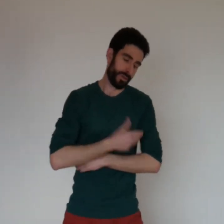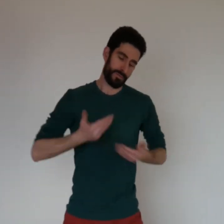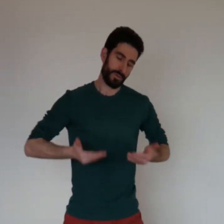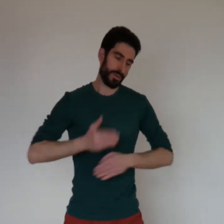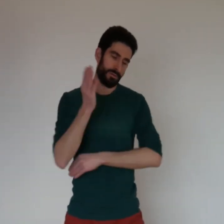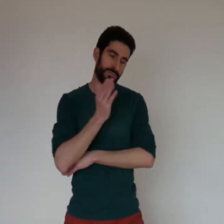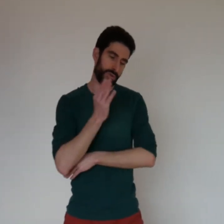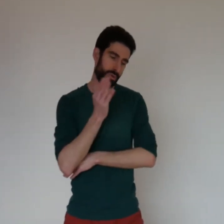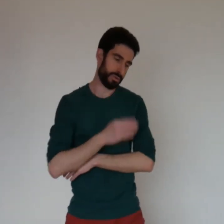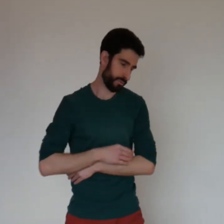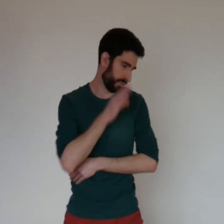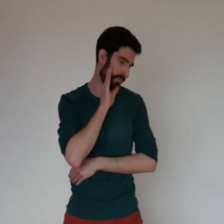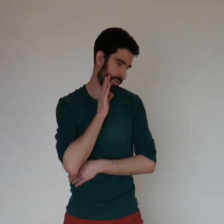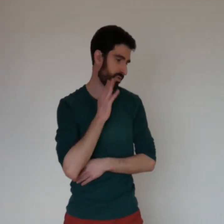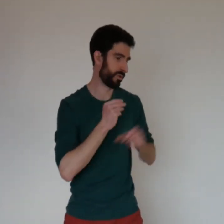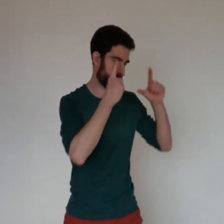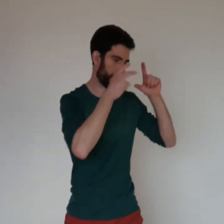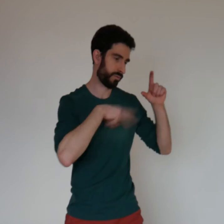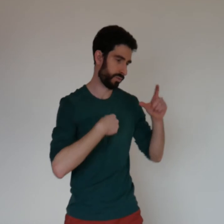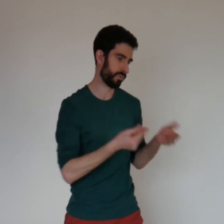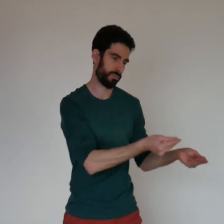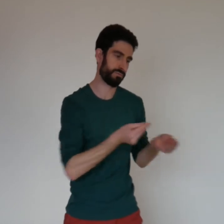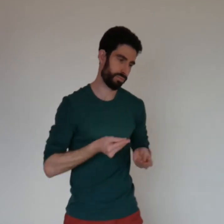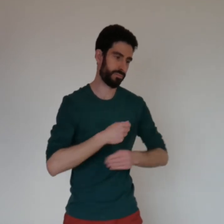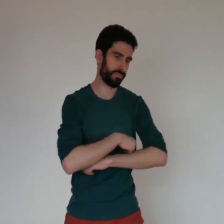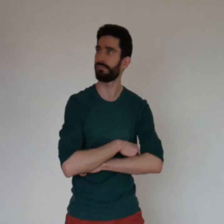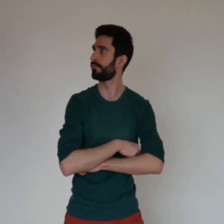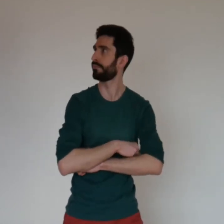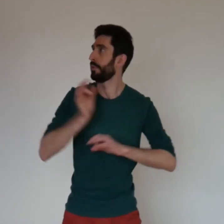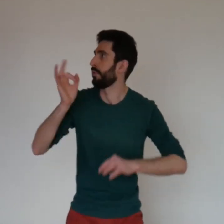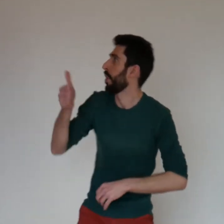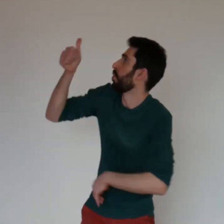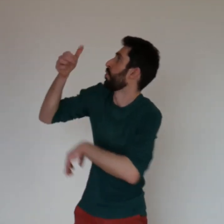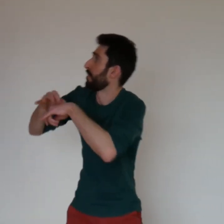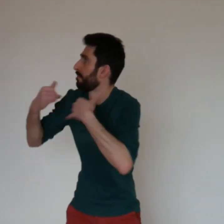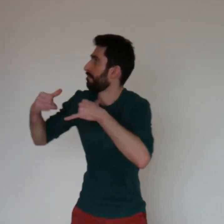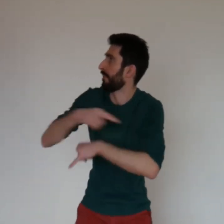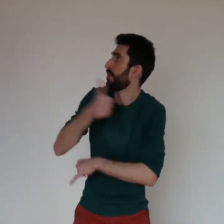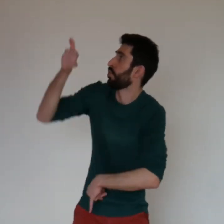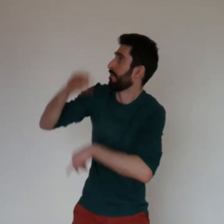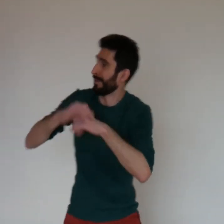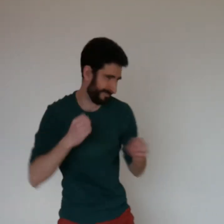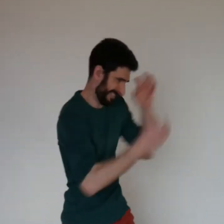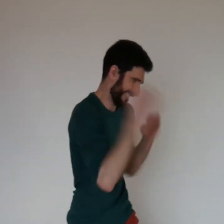Maintenant, j'en ai besoin. STP, rends-moi mon appareil photo. Oui, oui, une minute encore. Je n'ai pas fini, une minute !